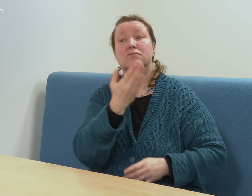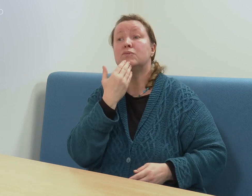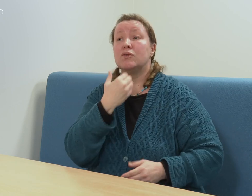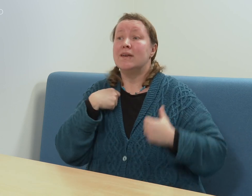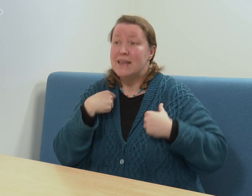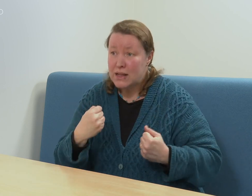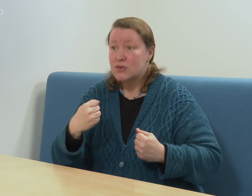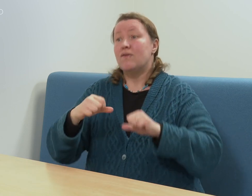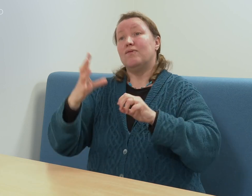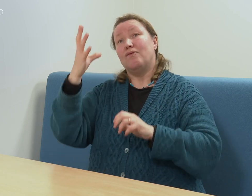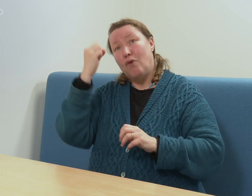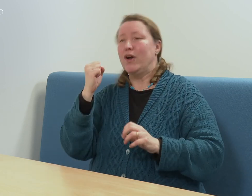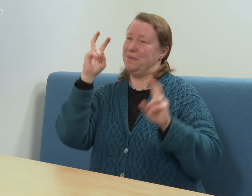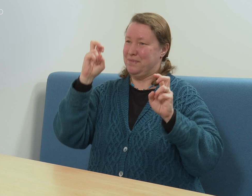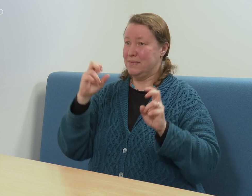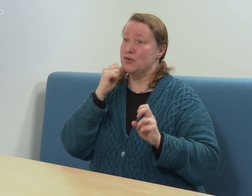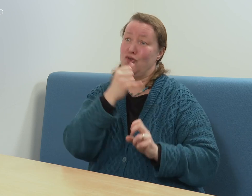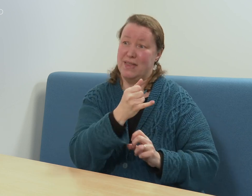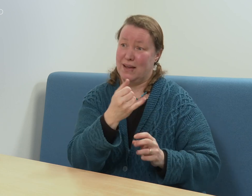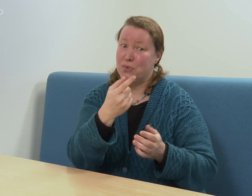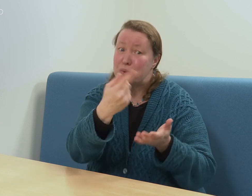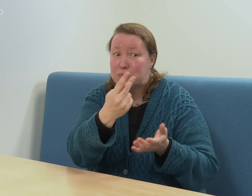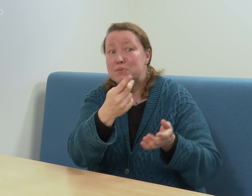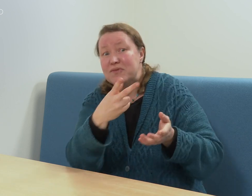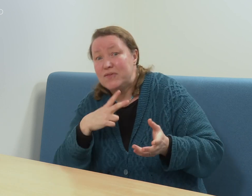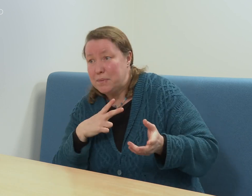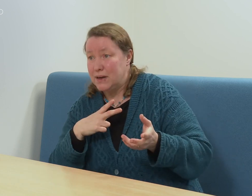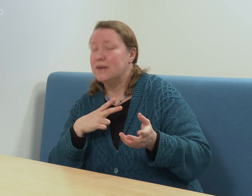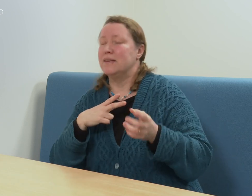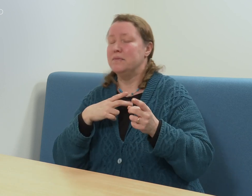ja tiedustelimme heidän kiinnostustaan lähteä mukaan tällaiseen toimintaan.